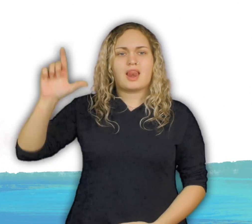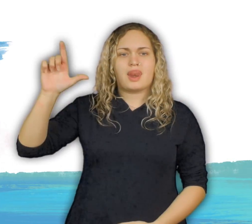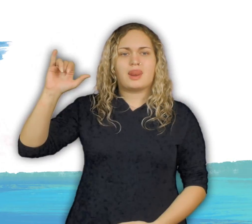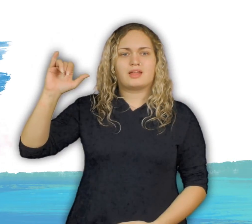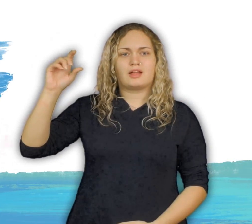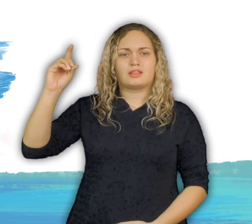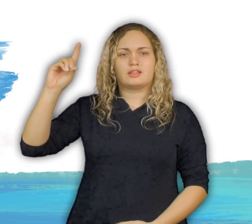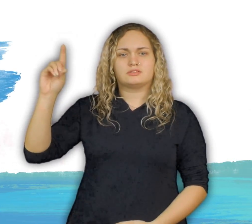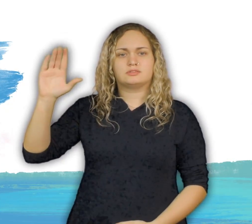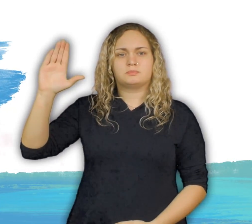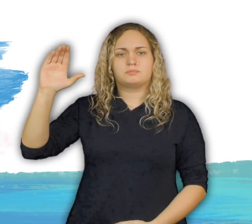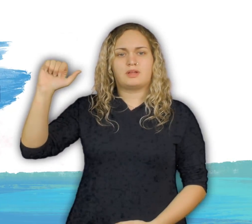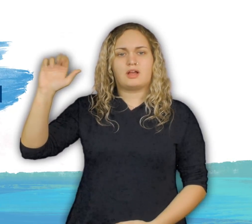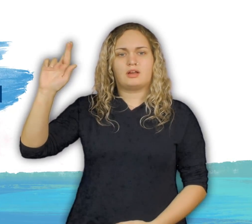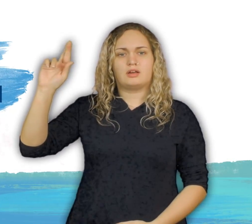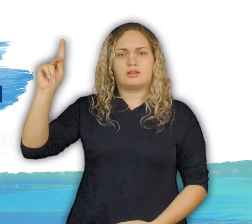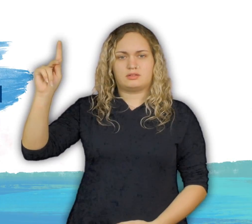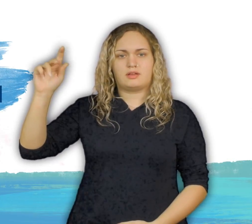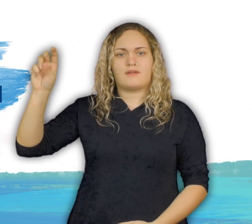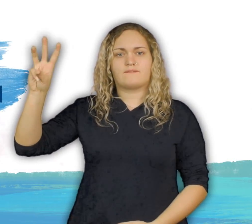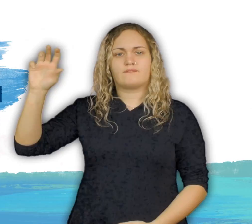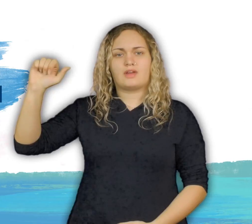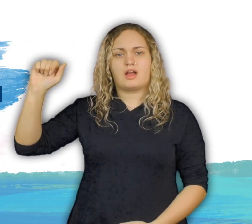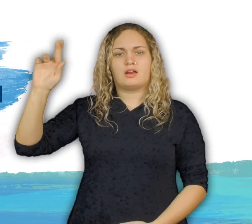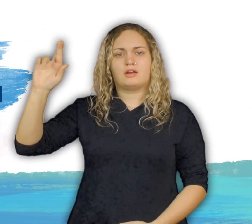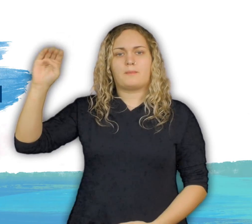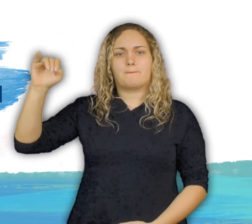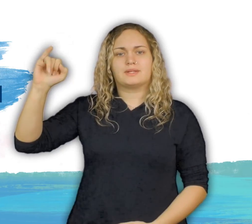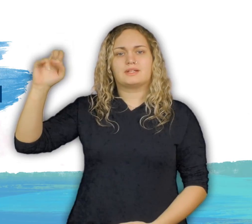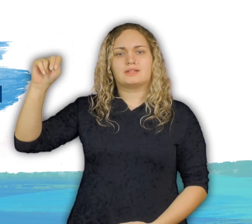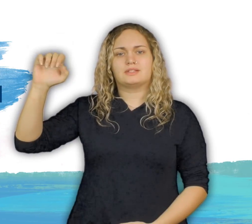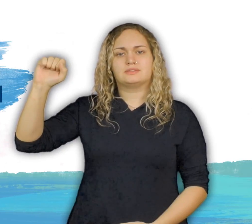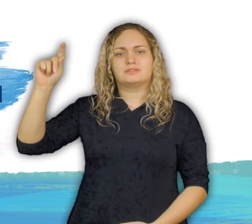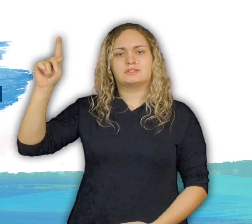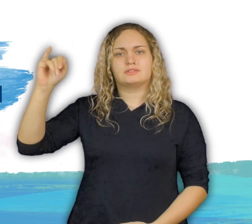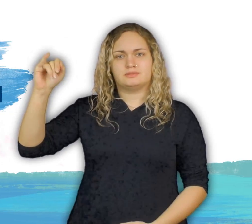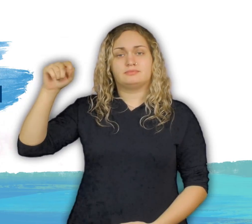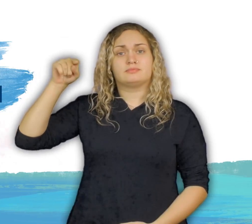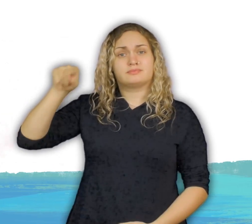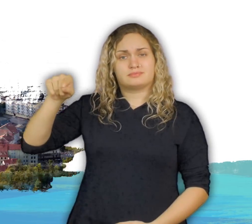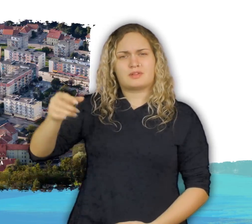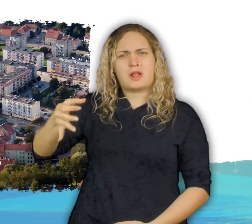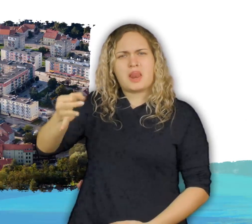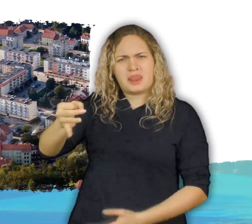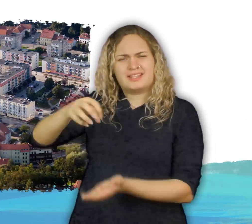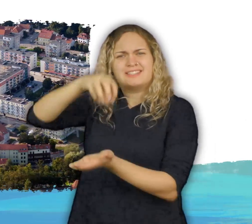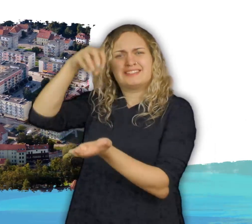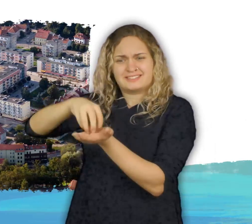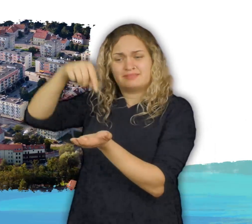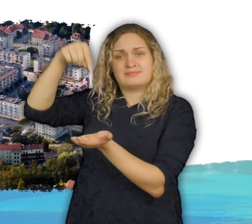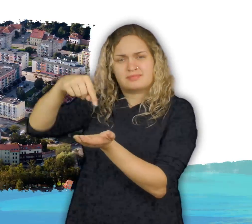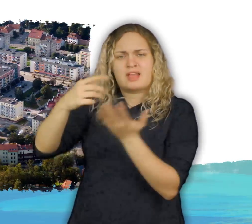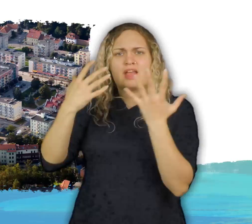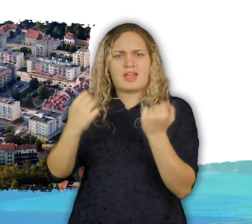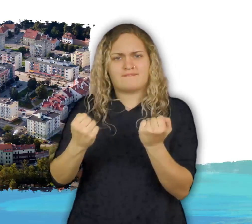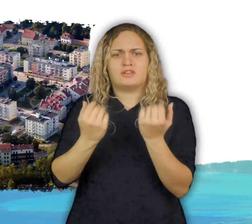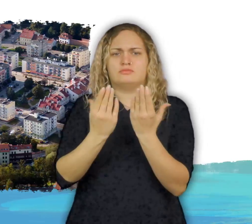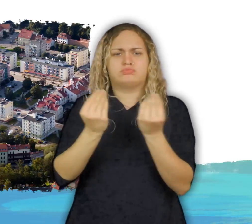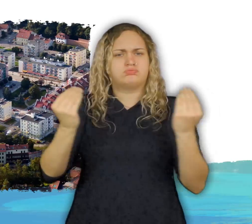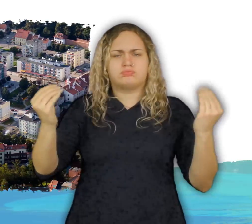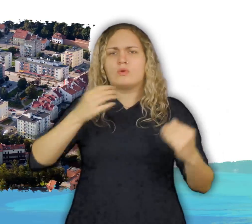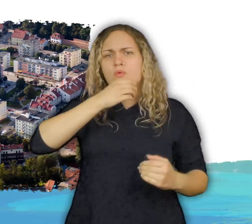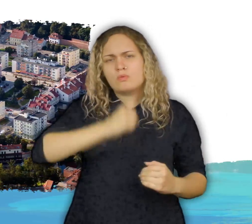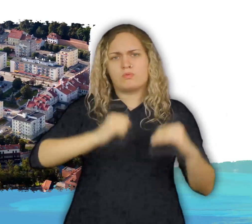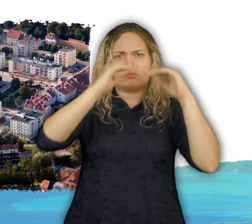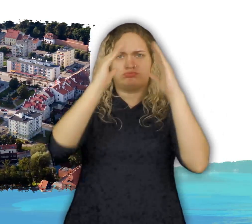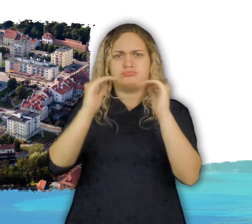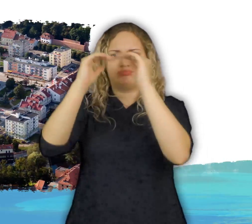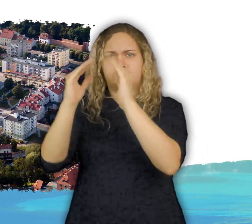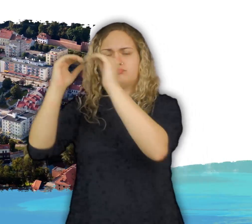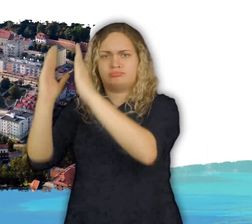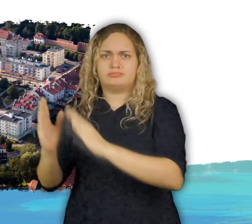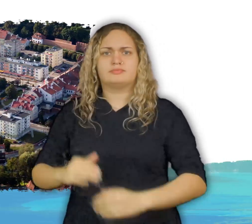Lidzbark Warmiński, to małe miasteczko, w którym jest dużo zabytkowych budowli.